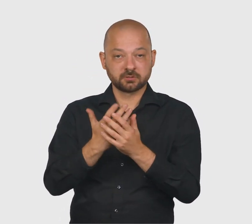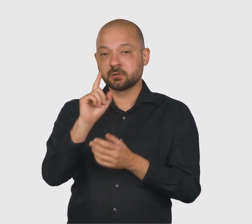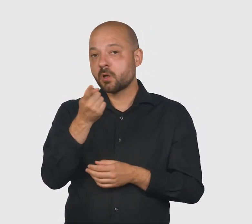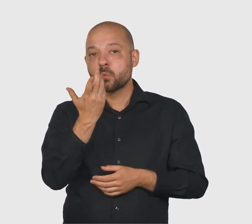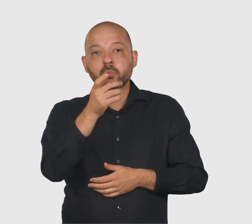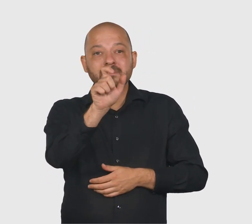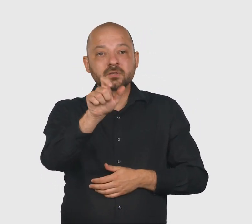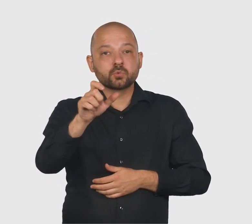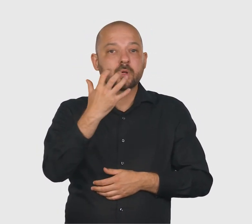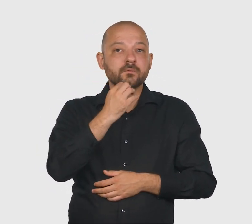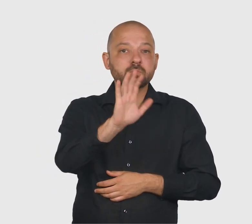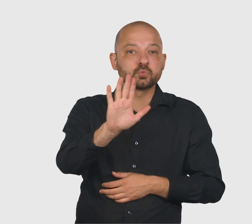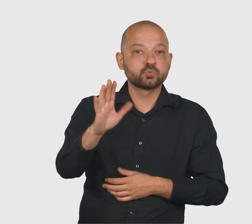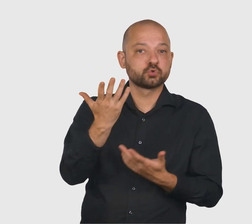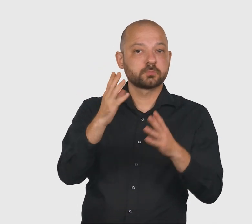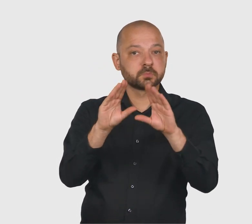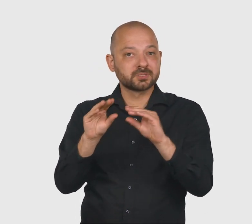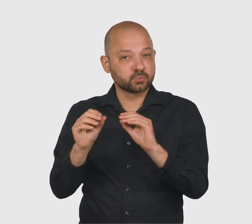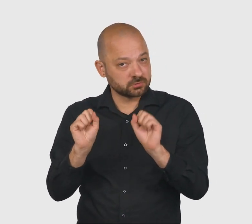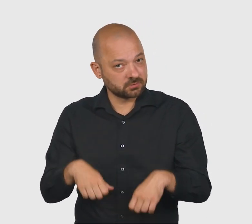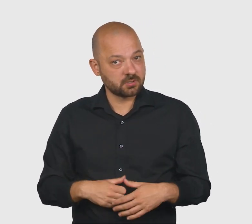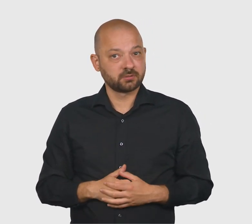und zur individuellen Nutzung.